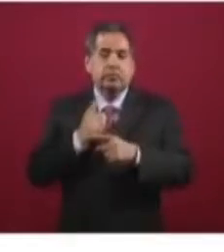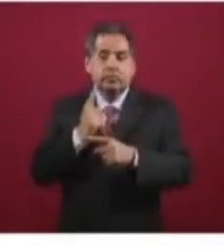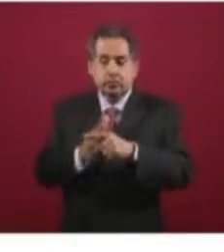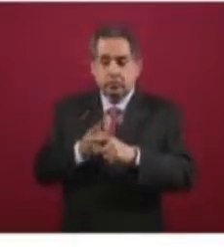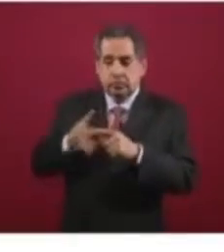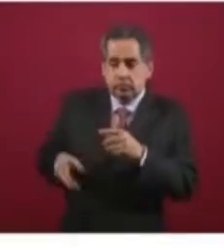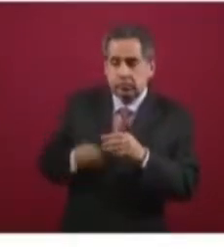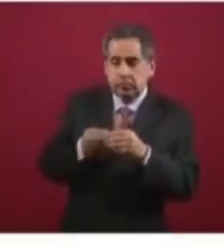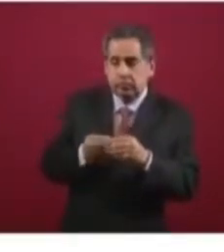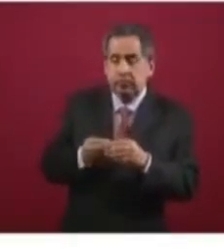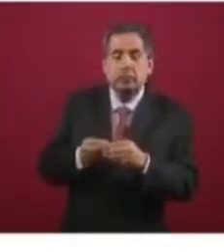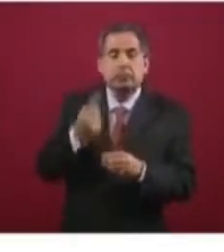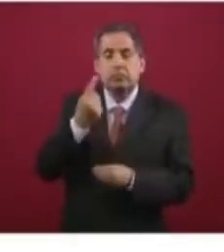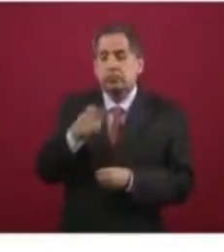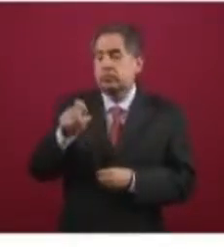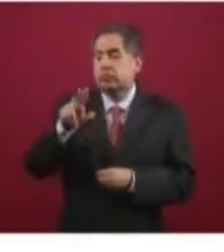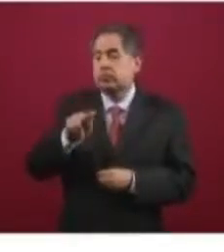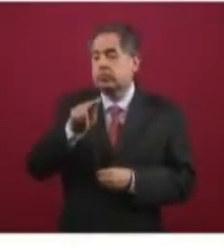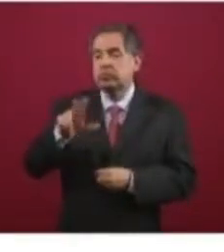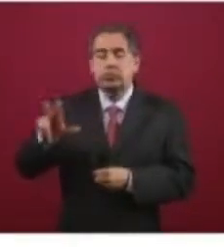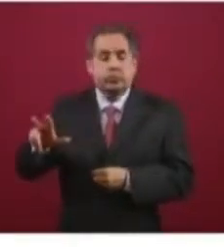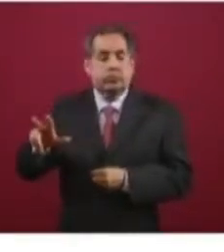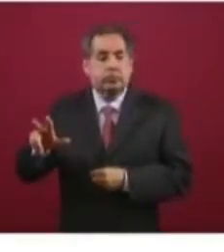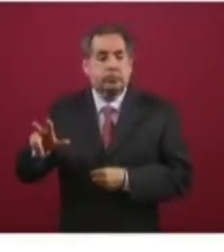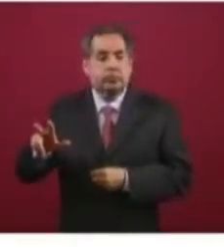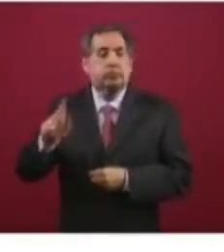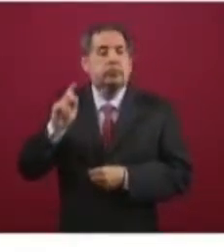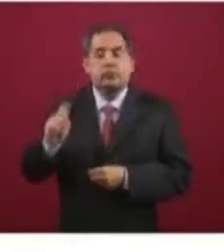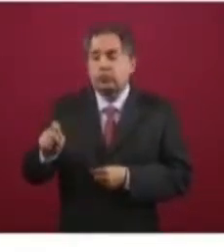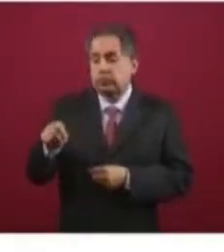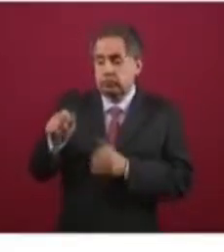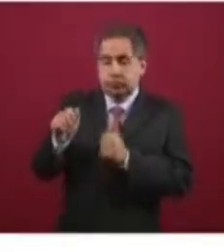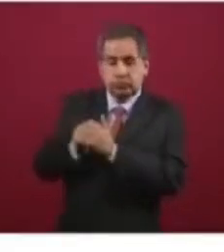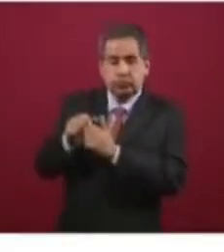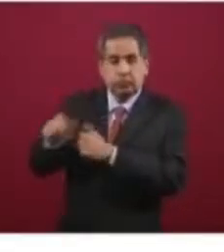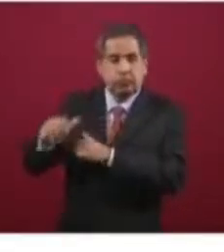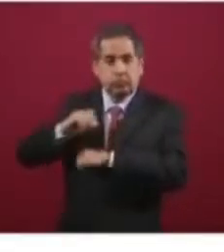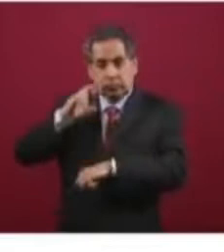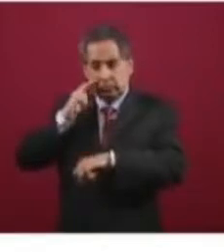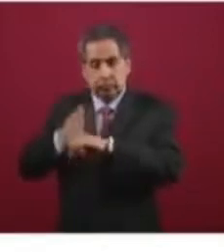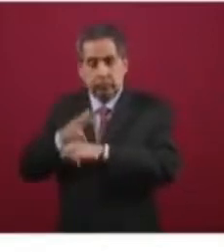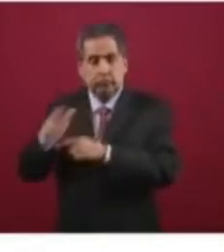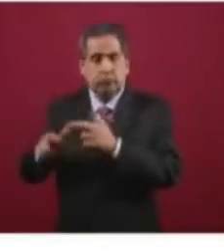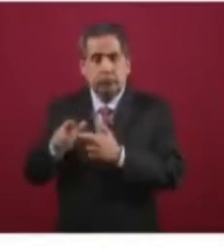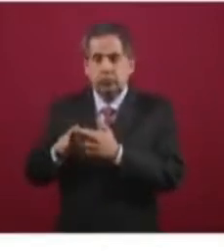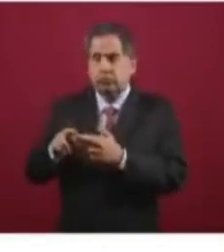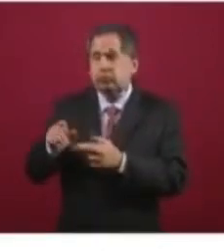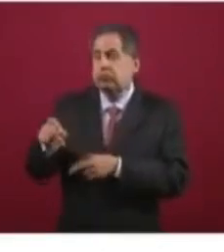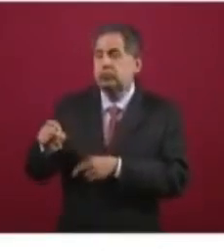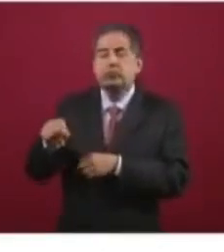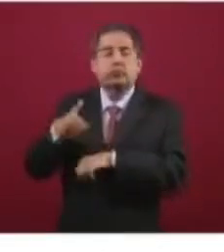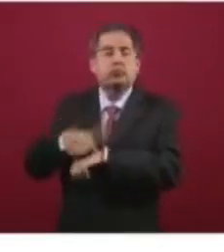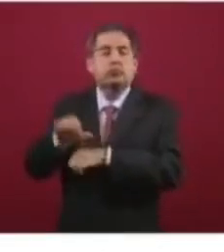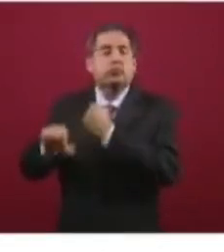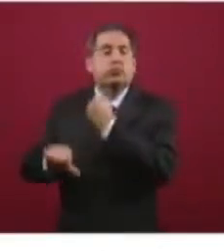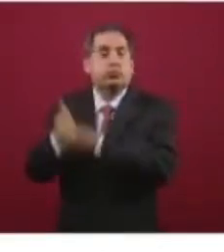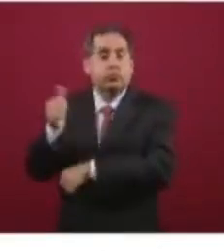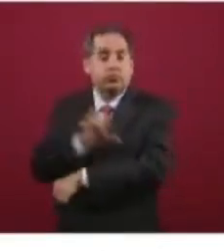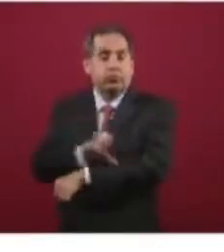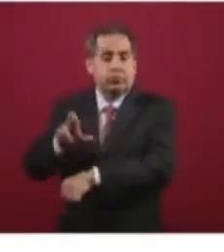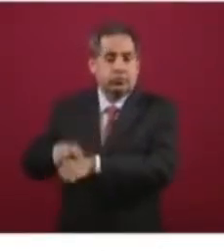188, que son los que constituyen el cuartel general de la 11 Coordinación Territorial